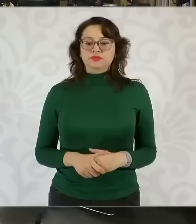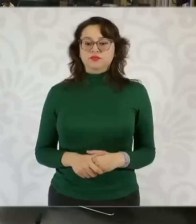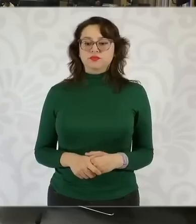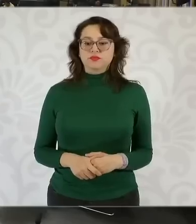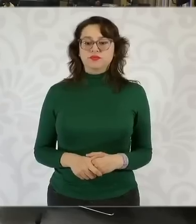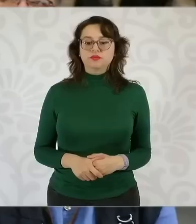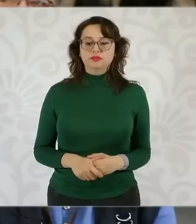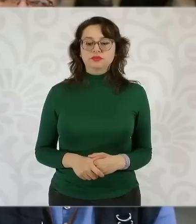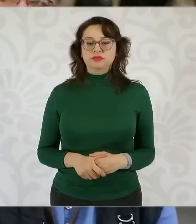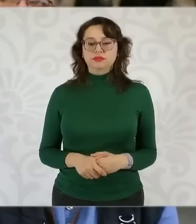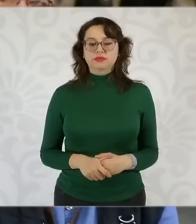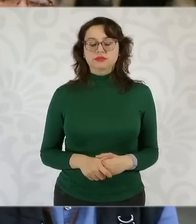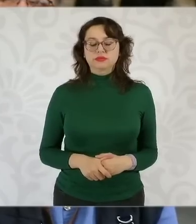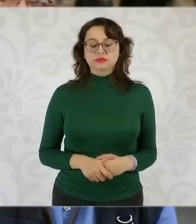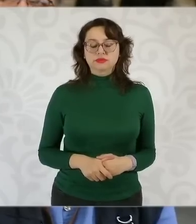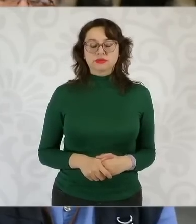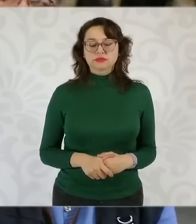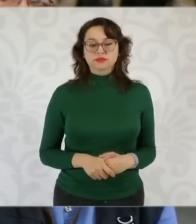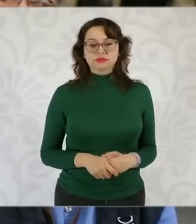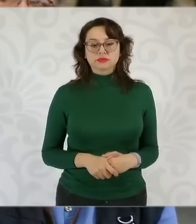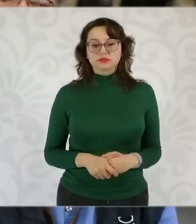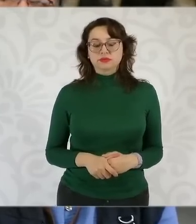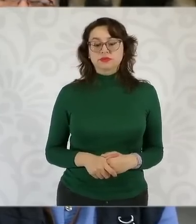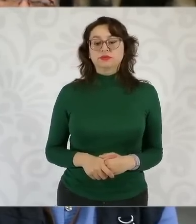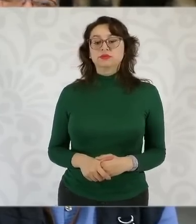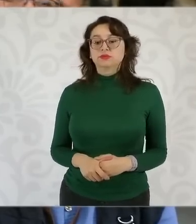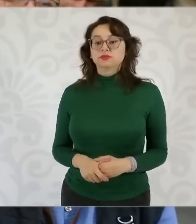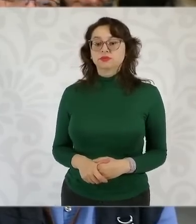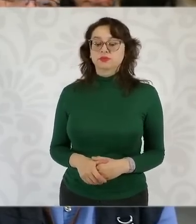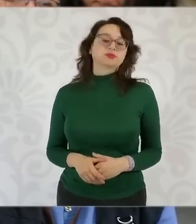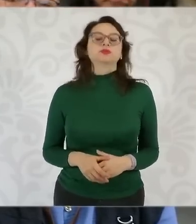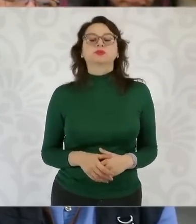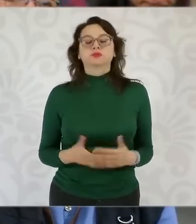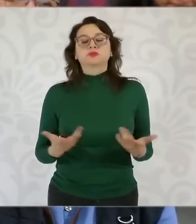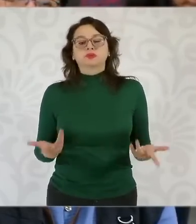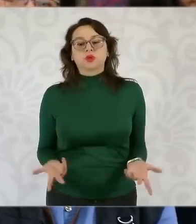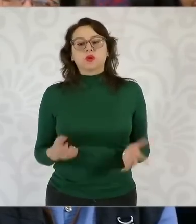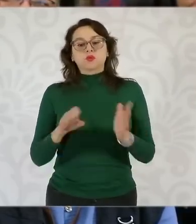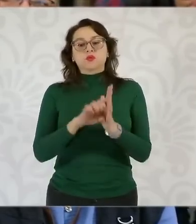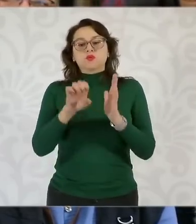Pues tomando el tema de conpo las empresas que están invirtiendo en nuestro país ayer